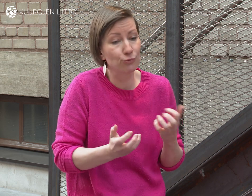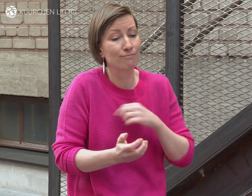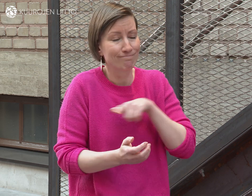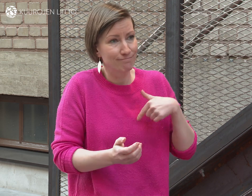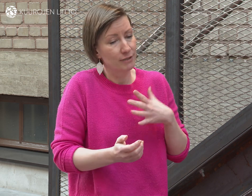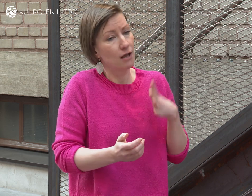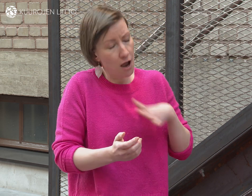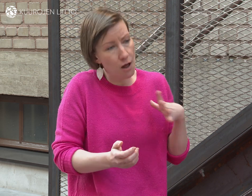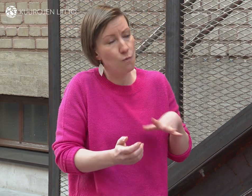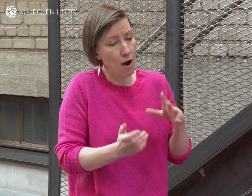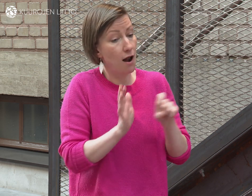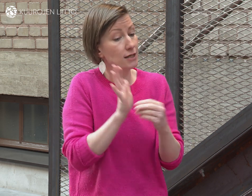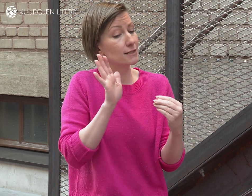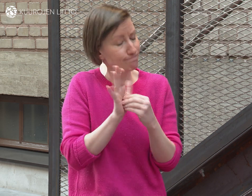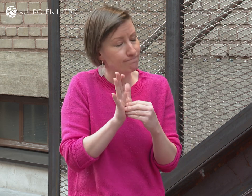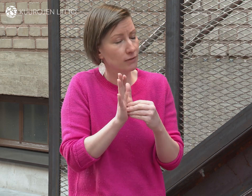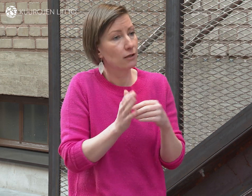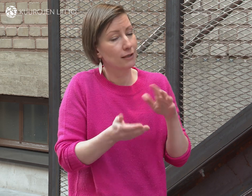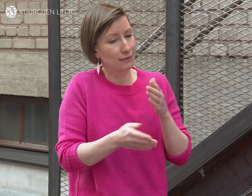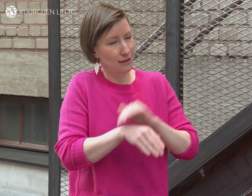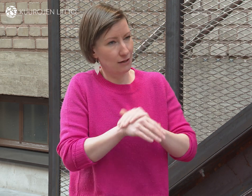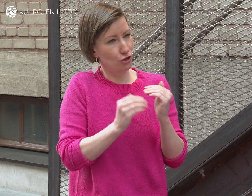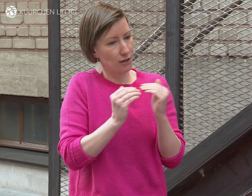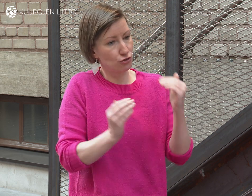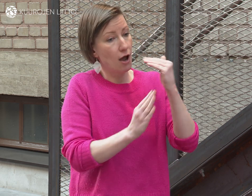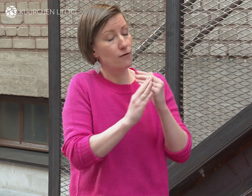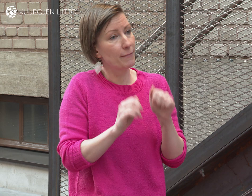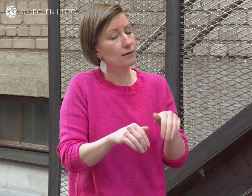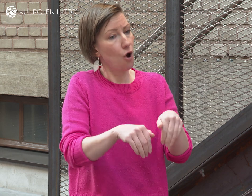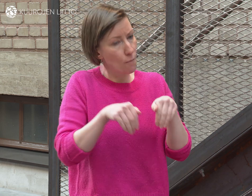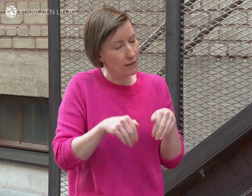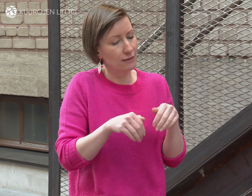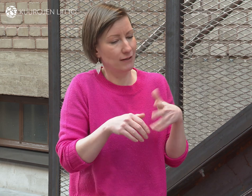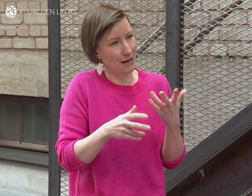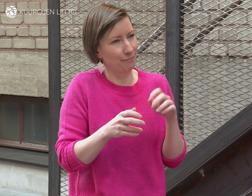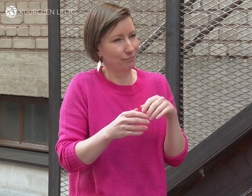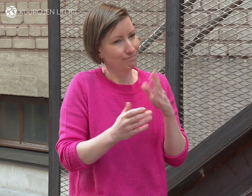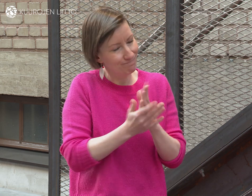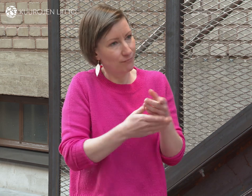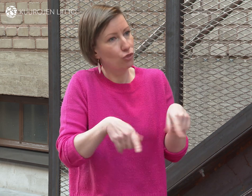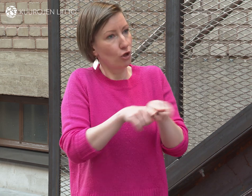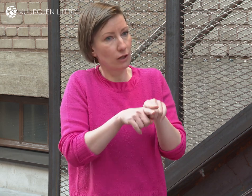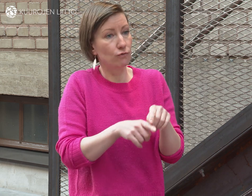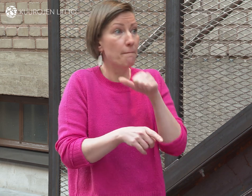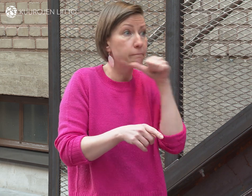Haluamme, että lakiin merkitään tulkkien taitotason objektiivinen arviointi.